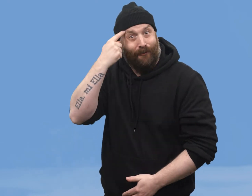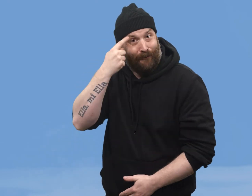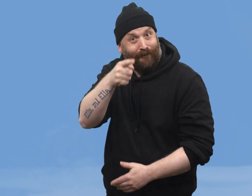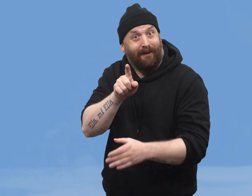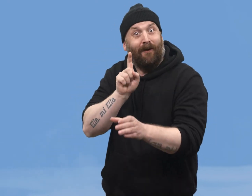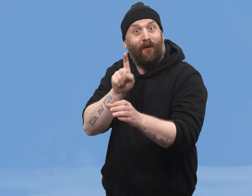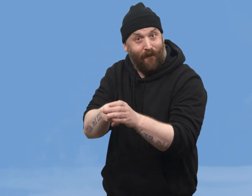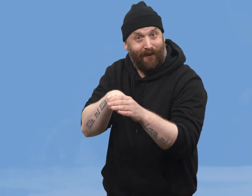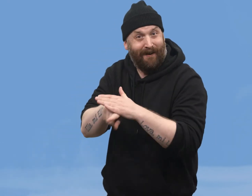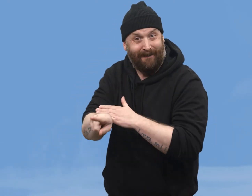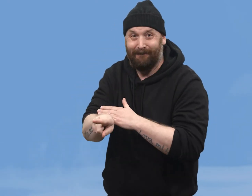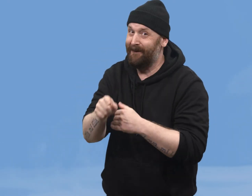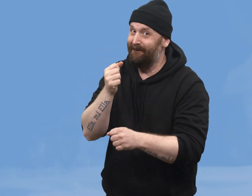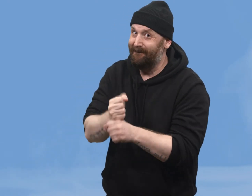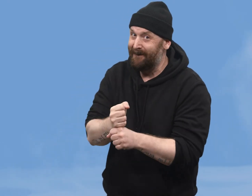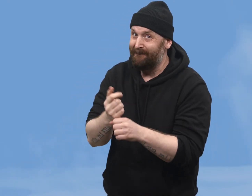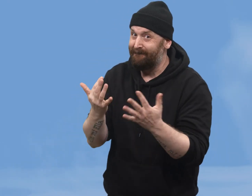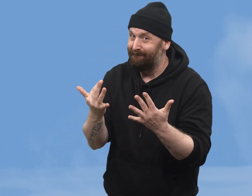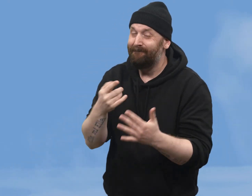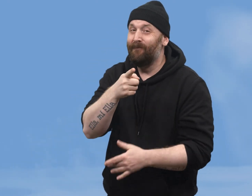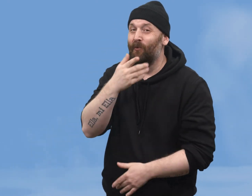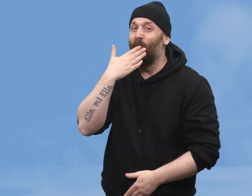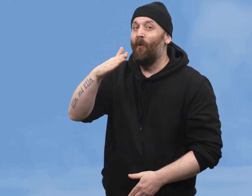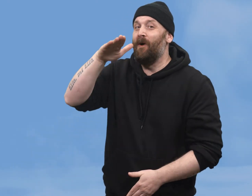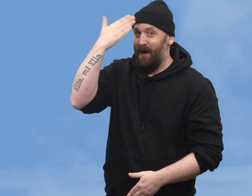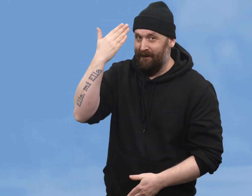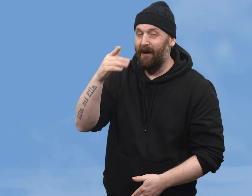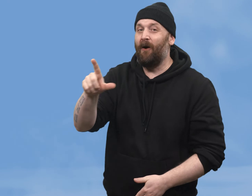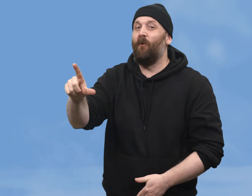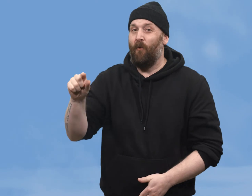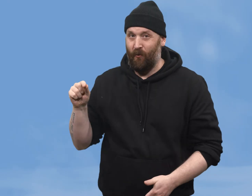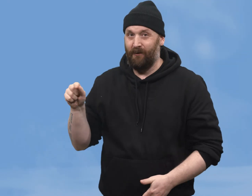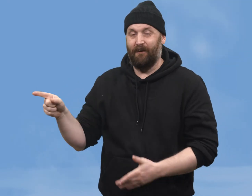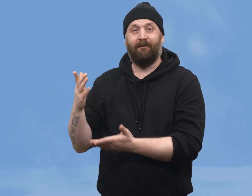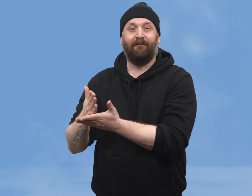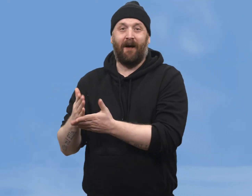har du i virkeligheten godkjent et banklån i svindlerens navn.